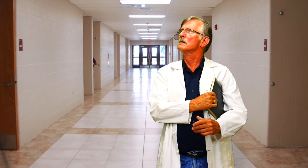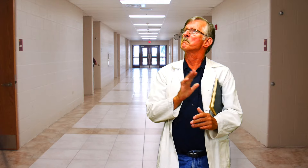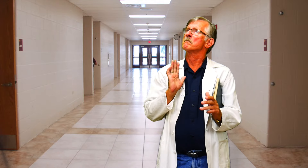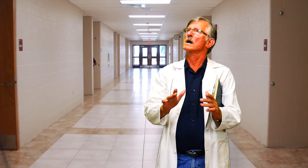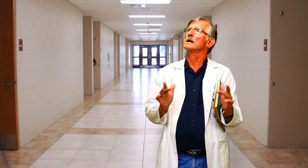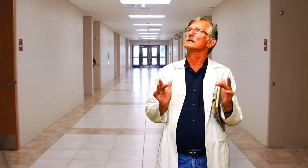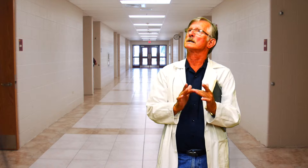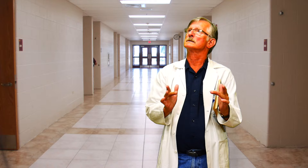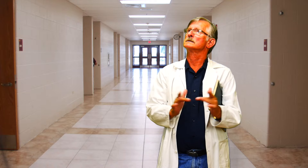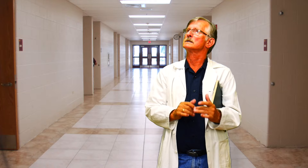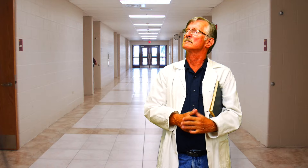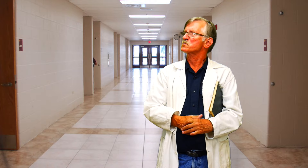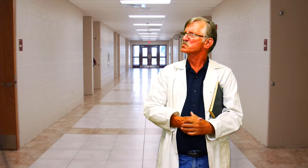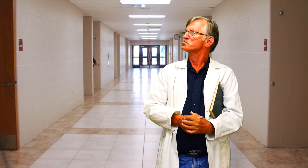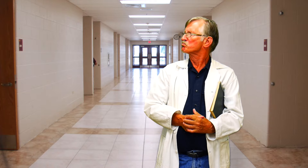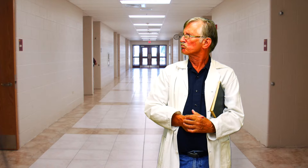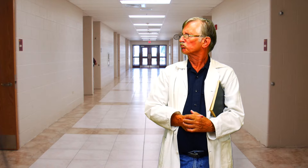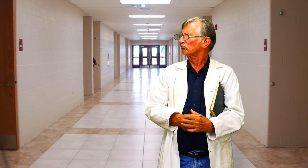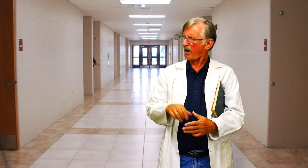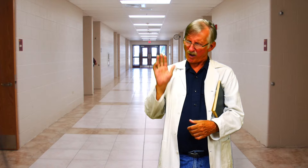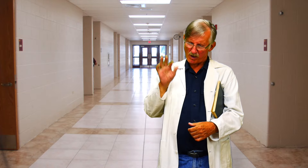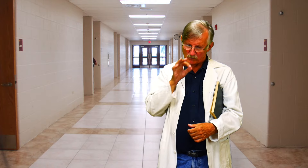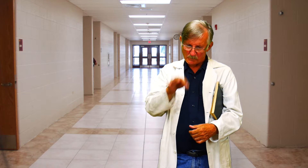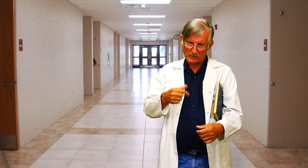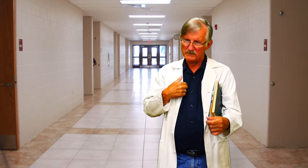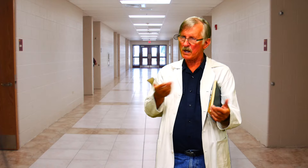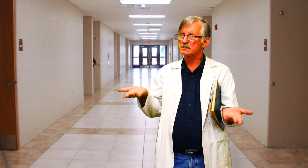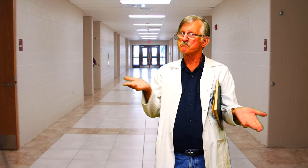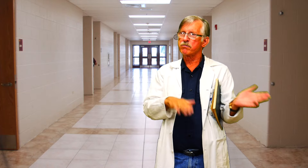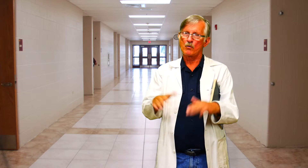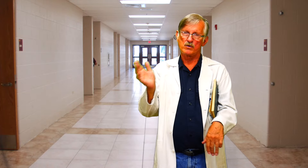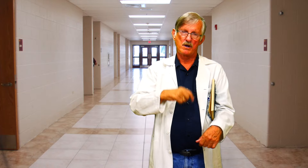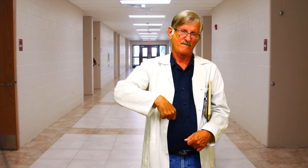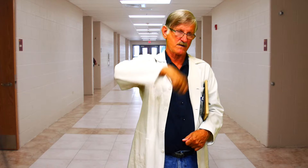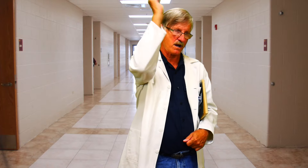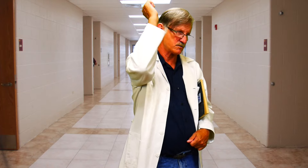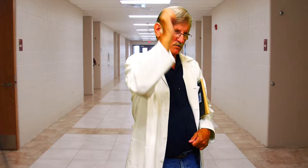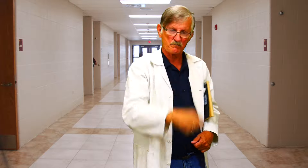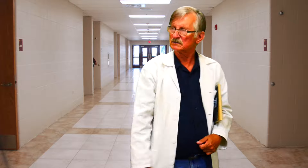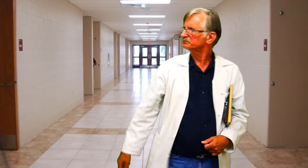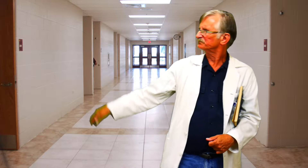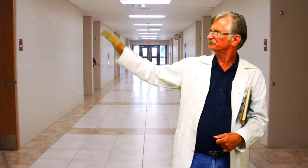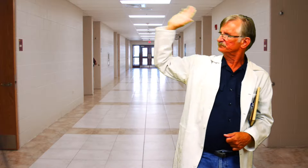On ma rację. Dobra. Spakuję się i wyjeżdzam.